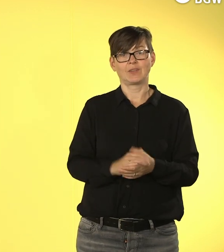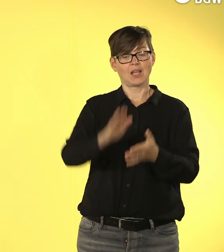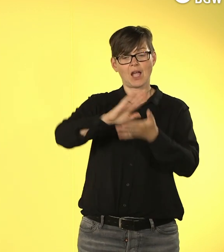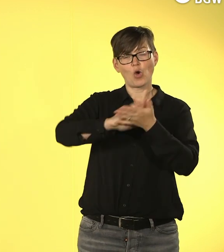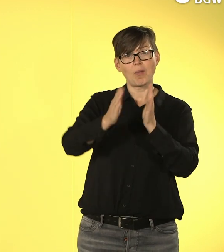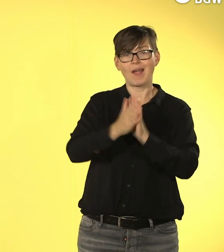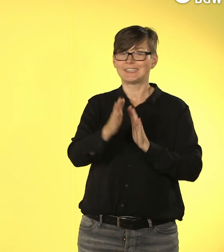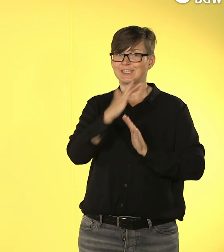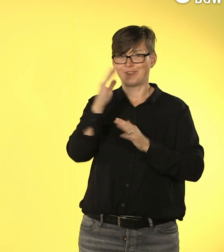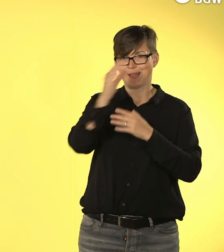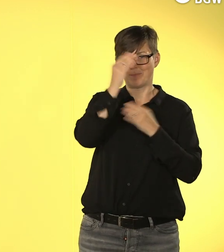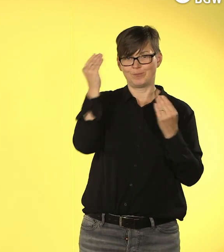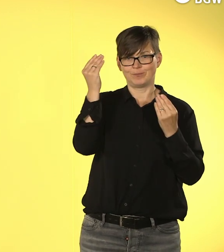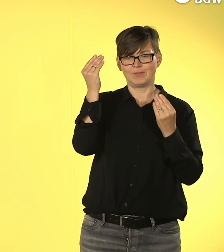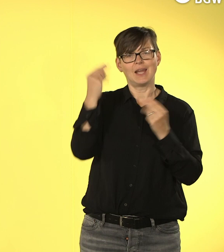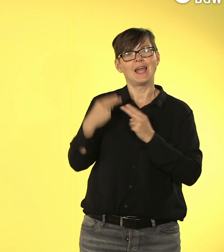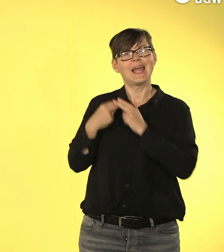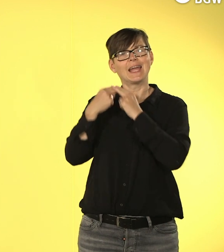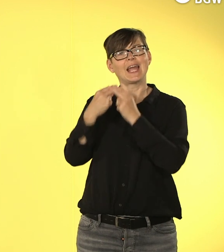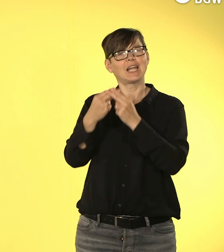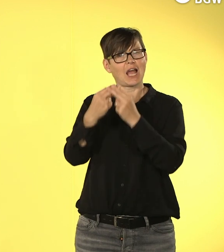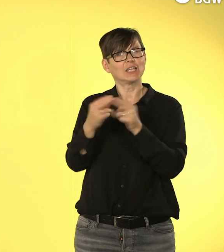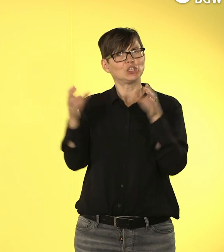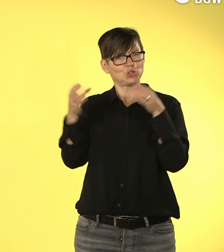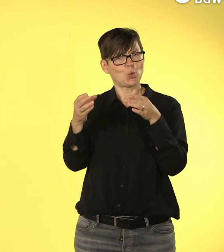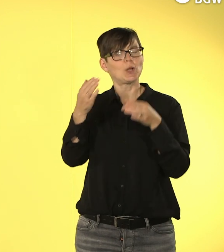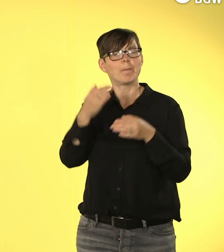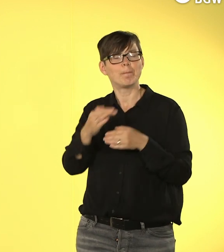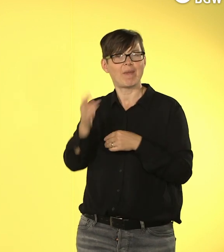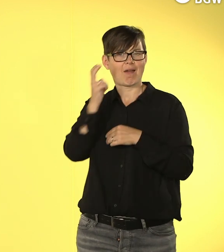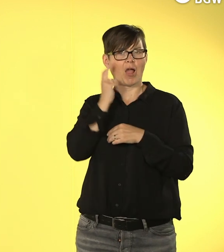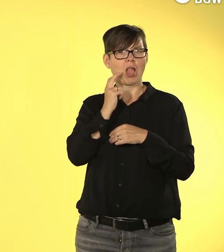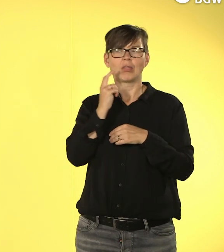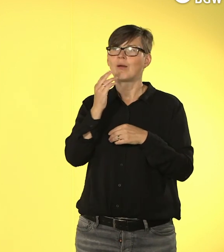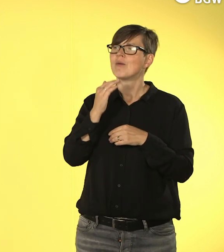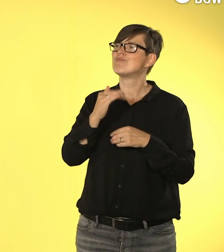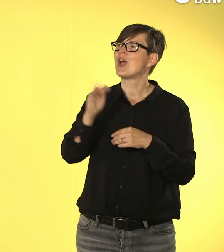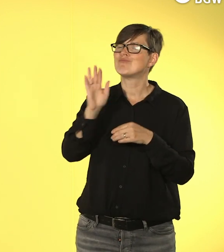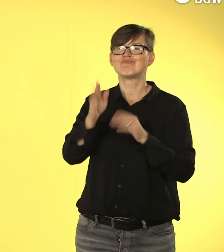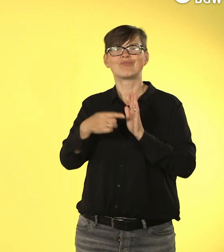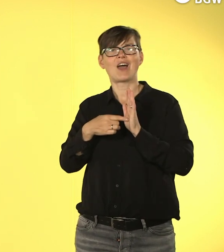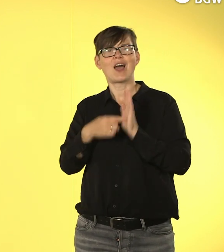Dass die ältere Generation diese Anweisungen ausführt,